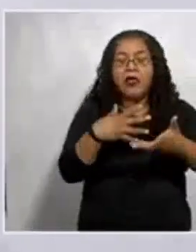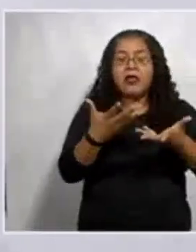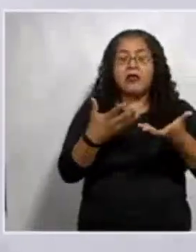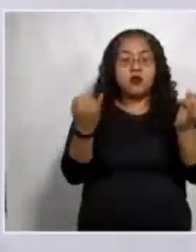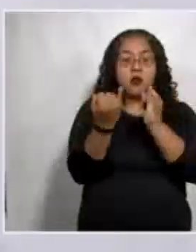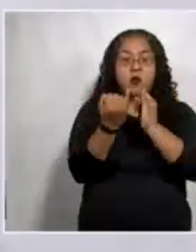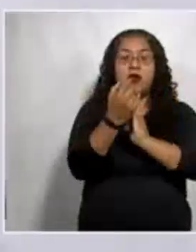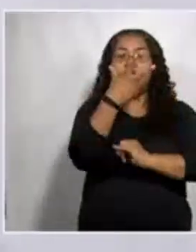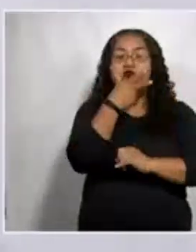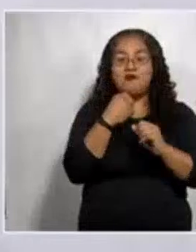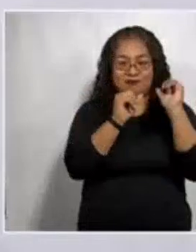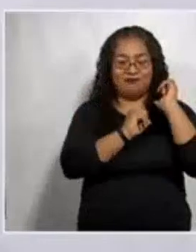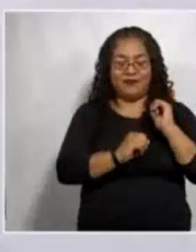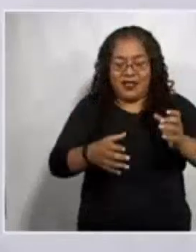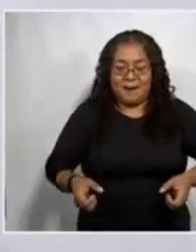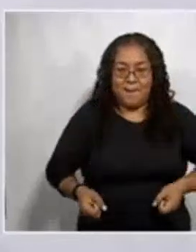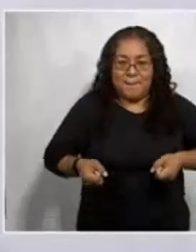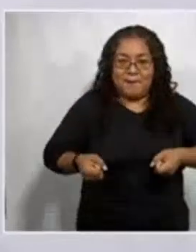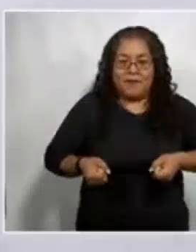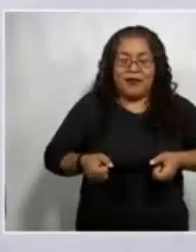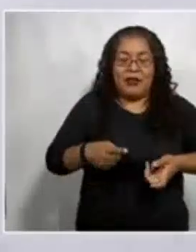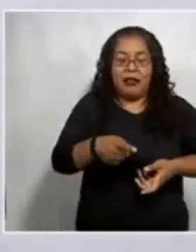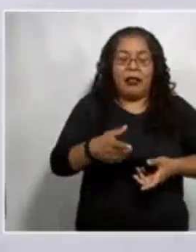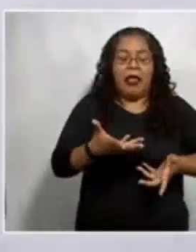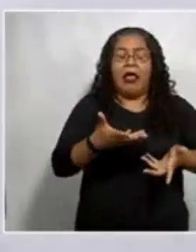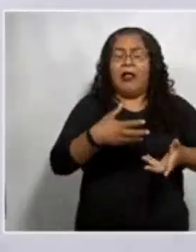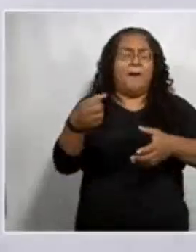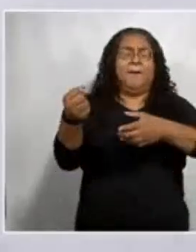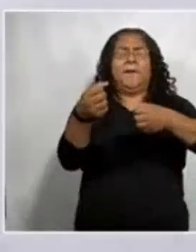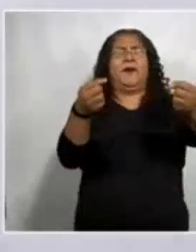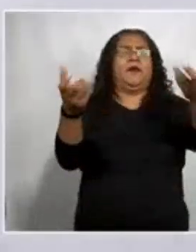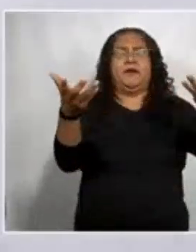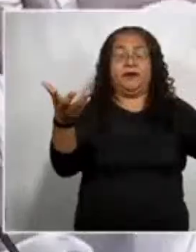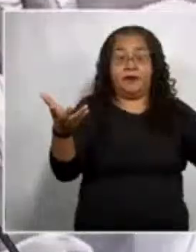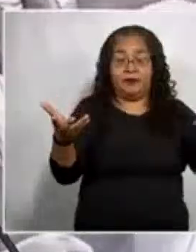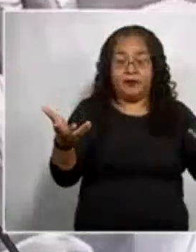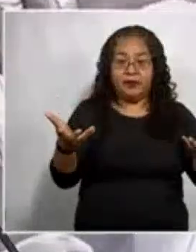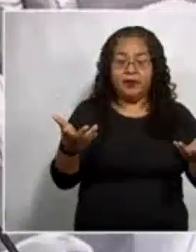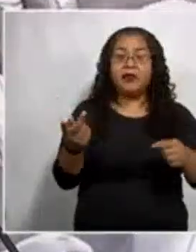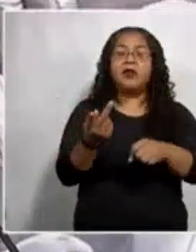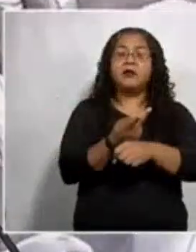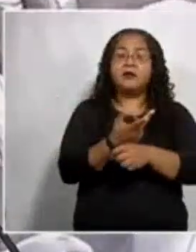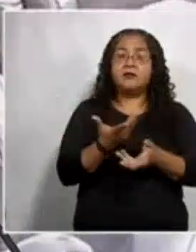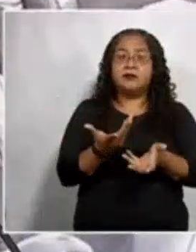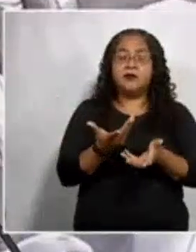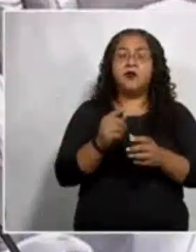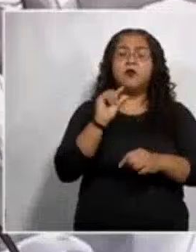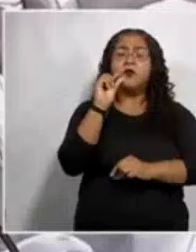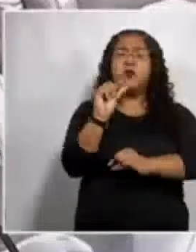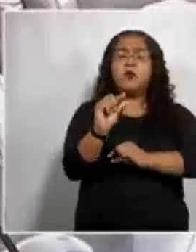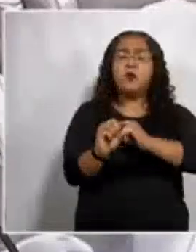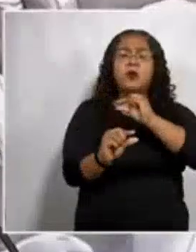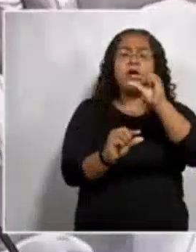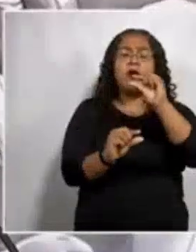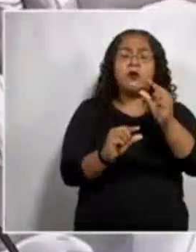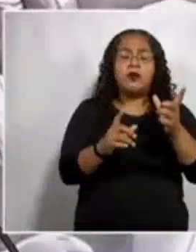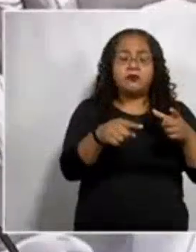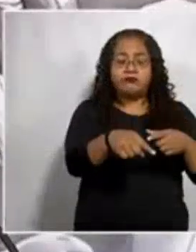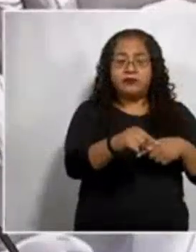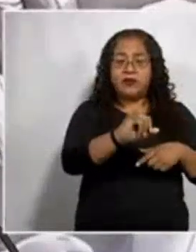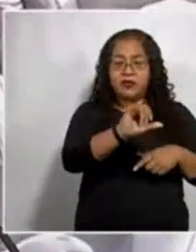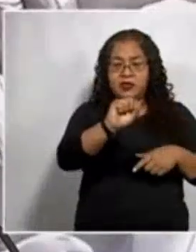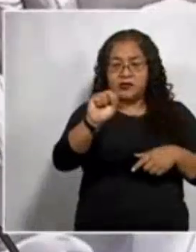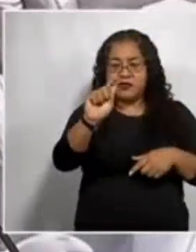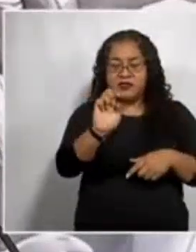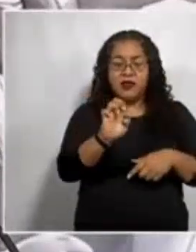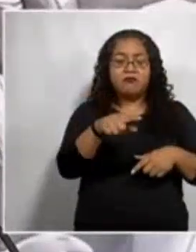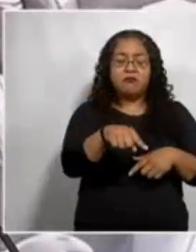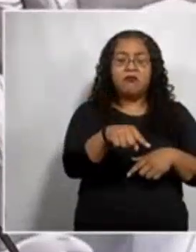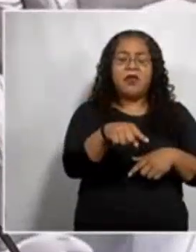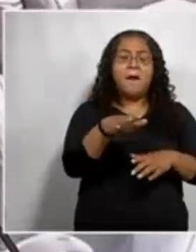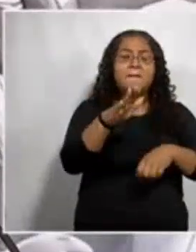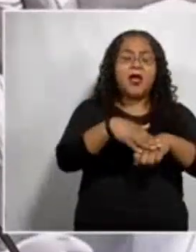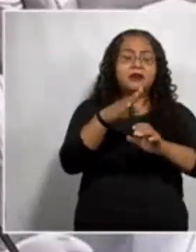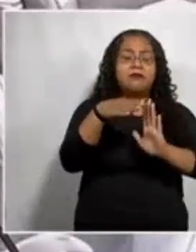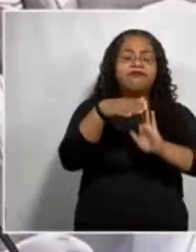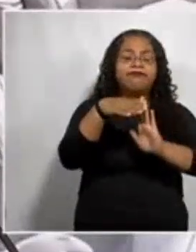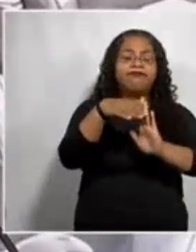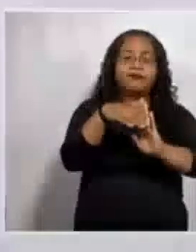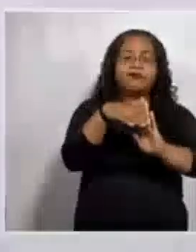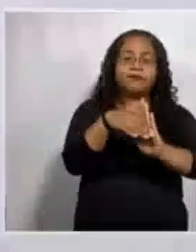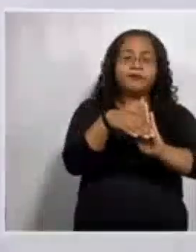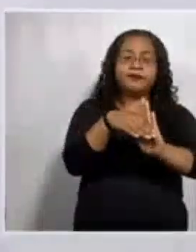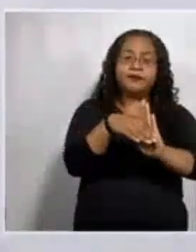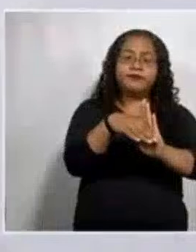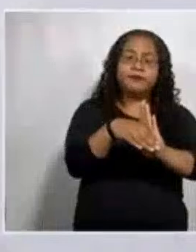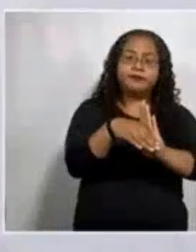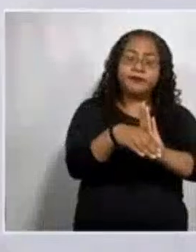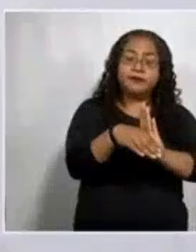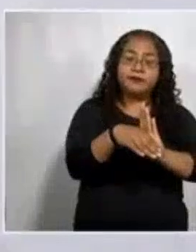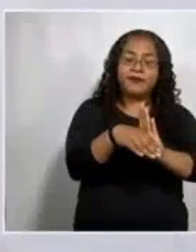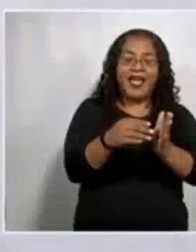subrogados. Y con eso pues se fue deteriorando este grandioso instituto y ahora nosotros